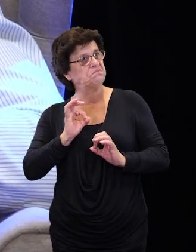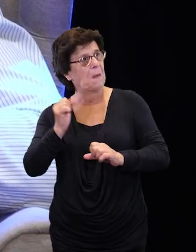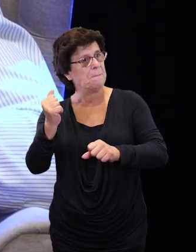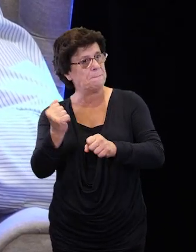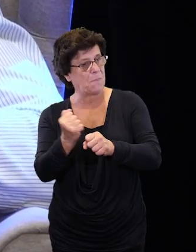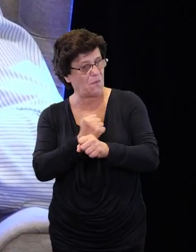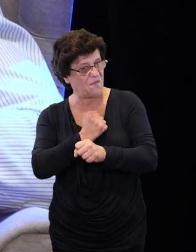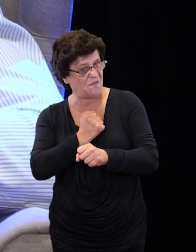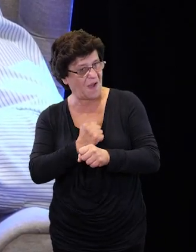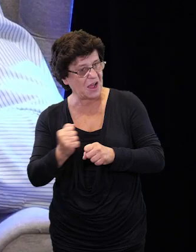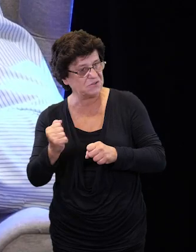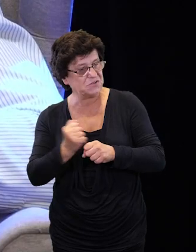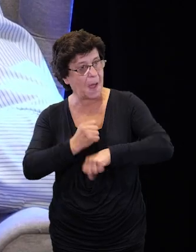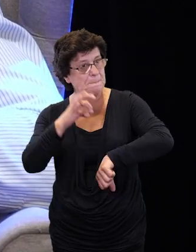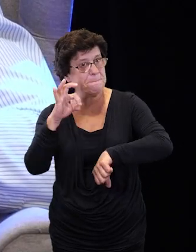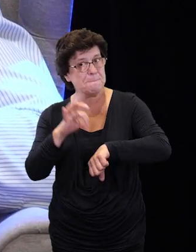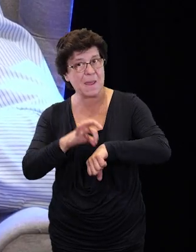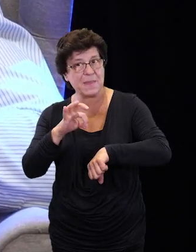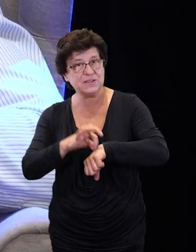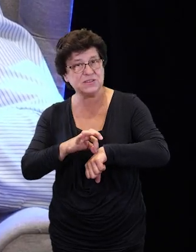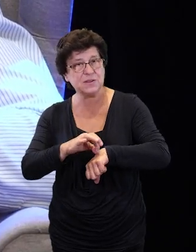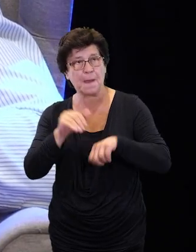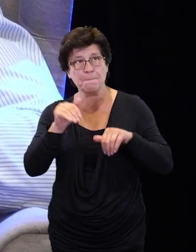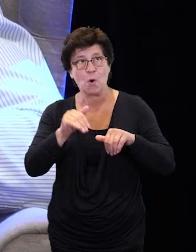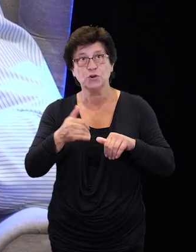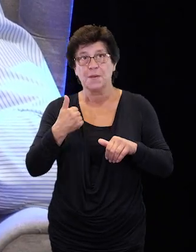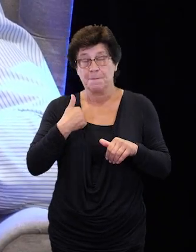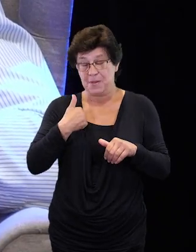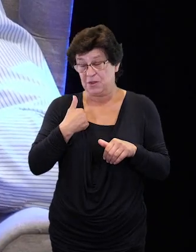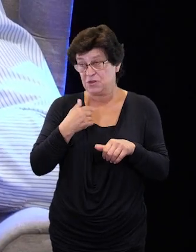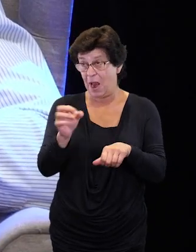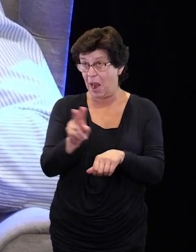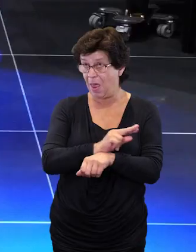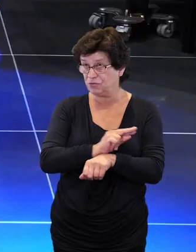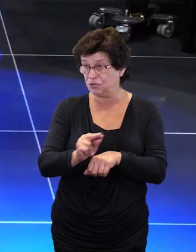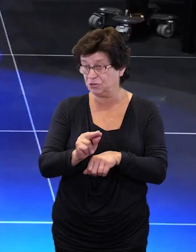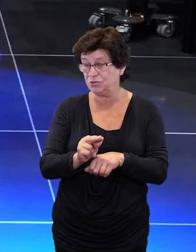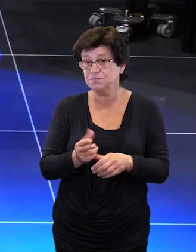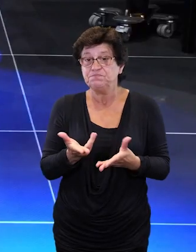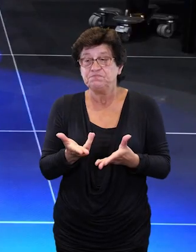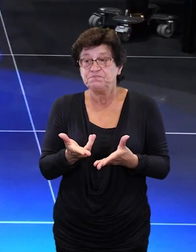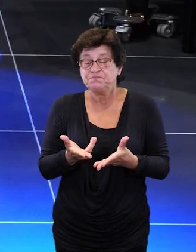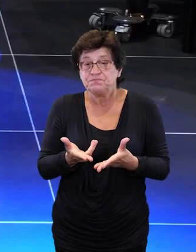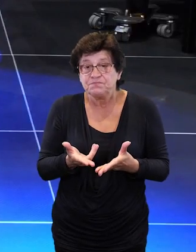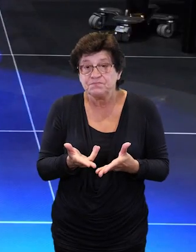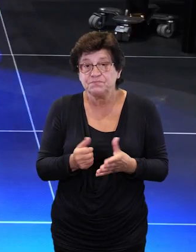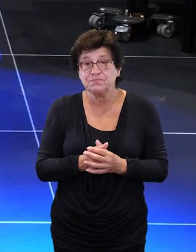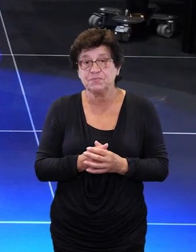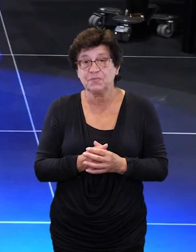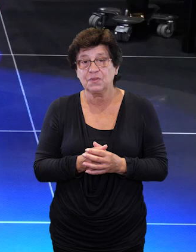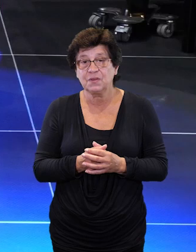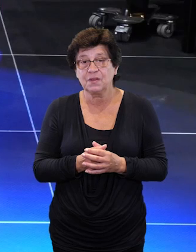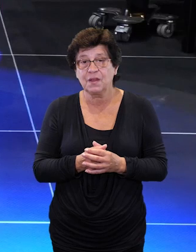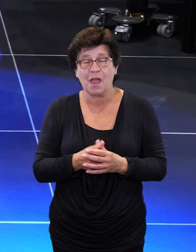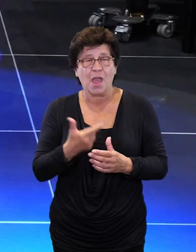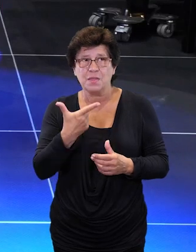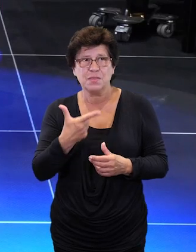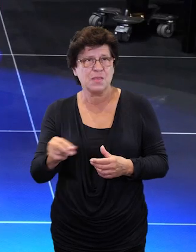też może być ciekawa, fajna i prawdziwa i naprawdę leczyć. Żeby nie musieli zwracać się w tych kierunkach alternatywnych totalnie,